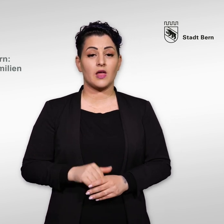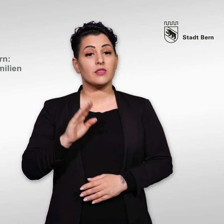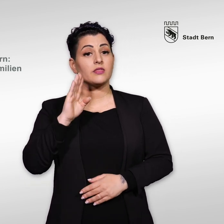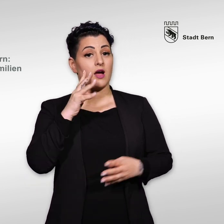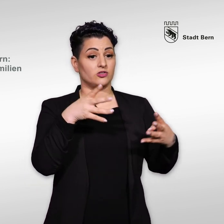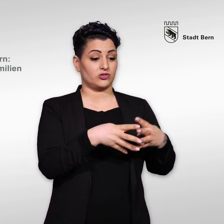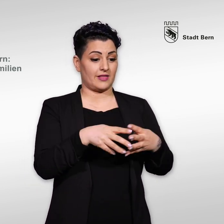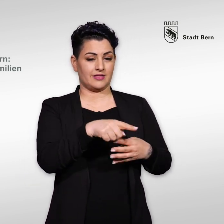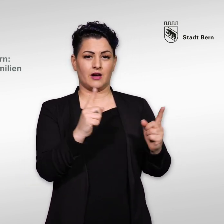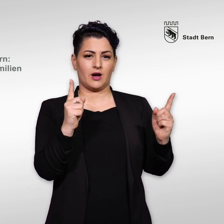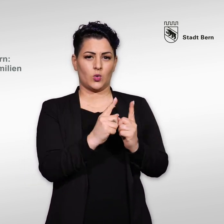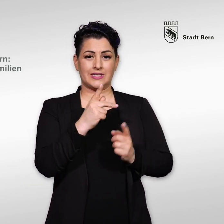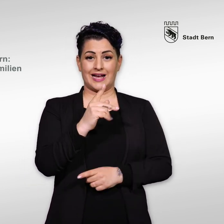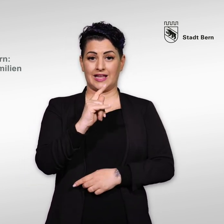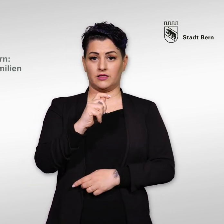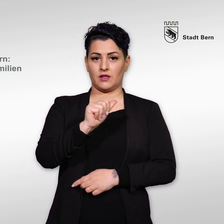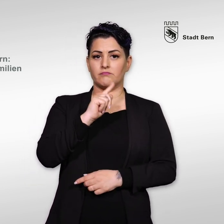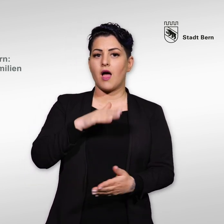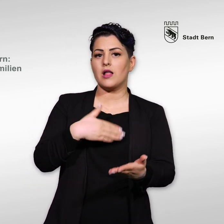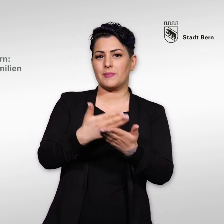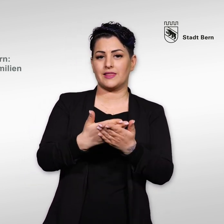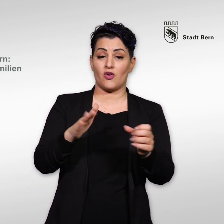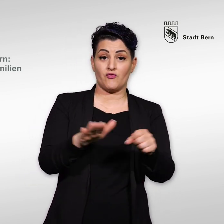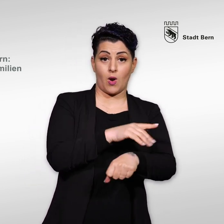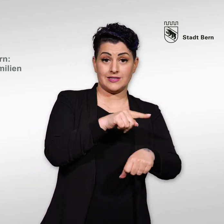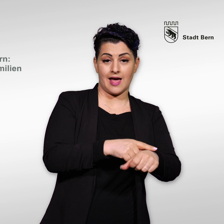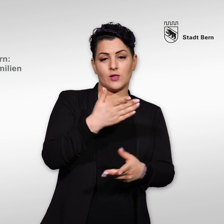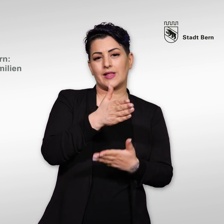Die Tagesstätten für Kleinkinder, die Kitas, bieten eine Voll-